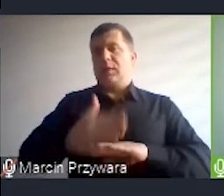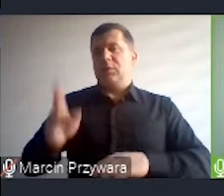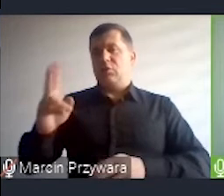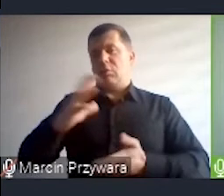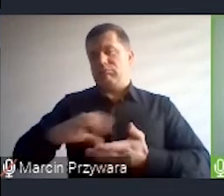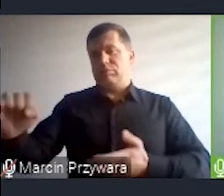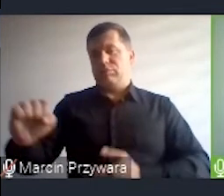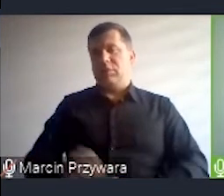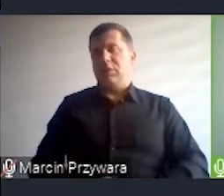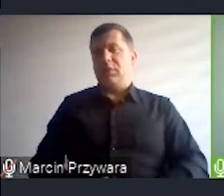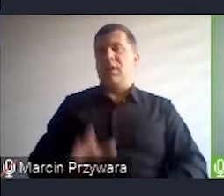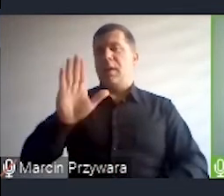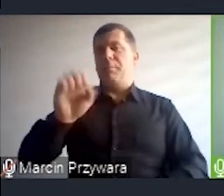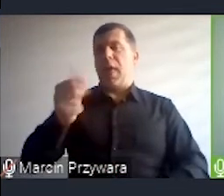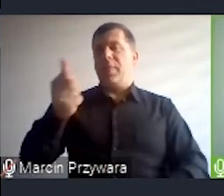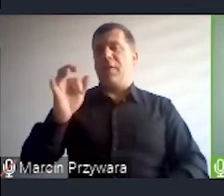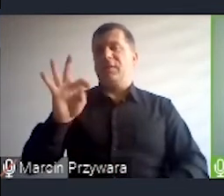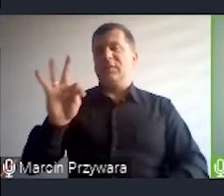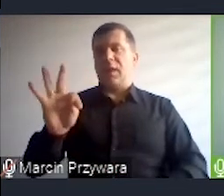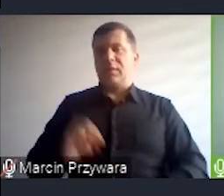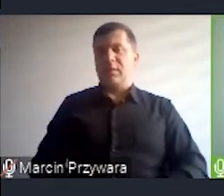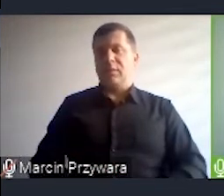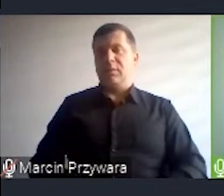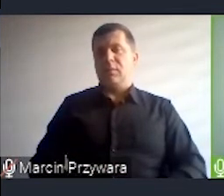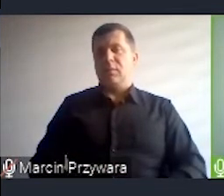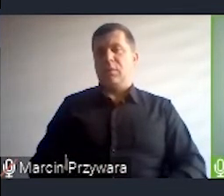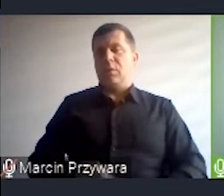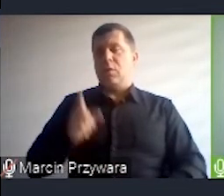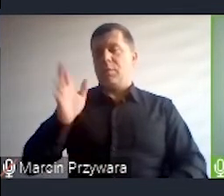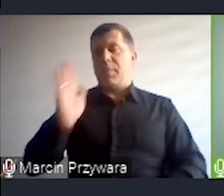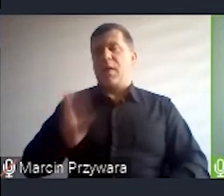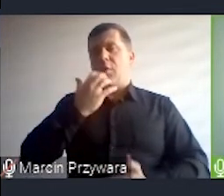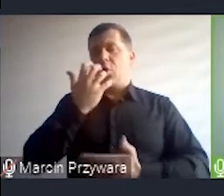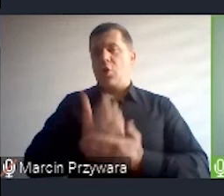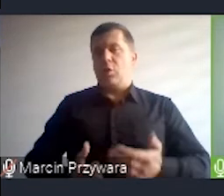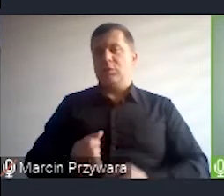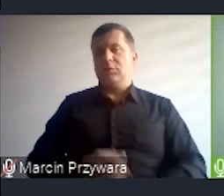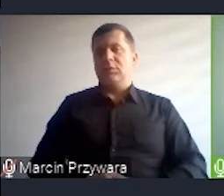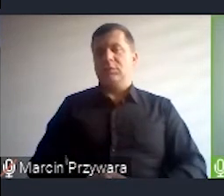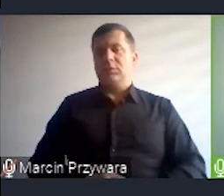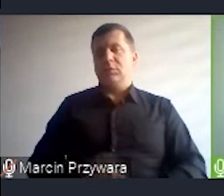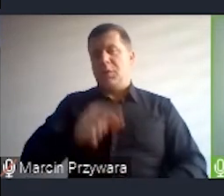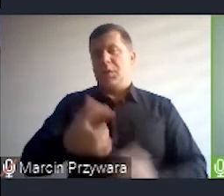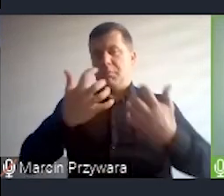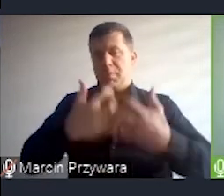czyli beneficjenta w tym układzie, który będzie korzystał z danej maszyny.